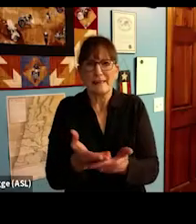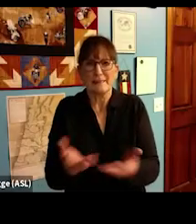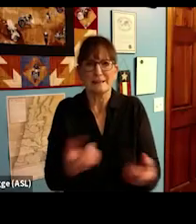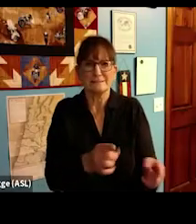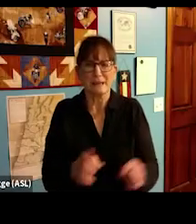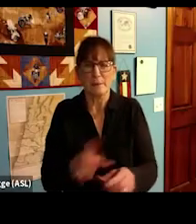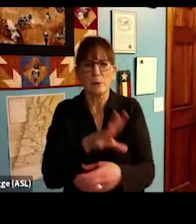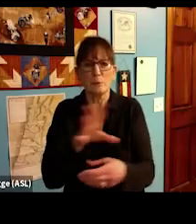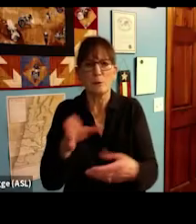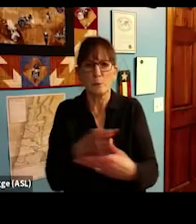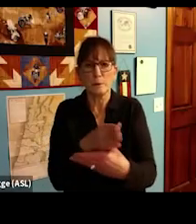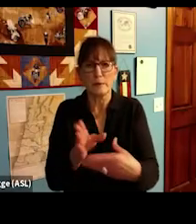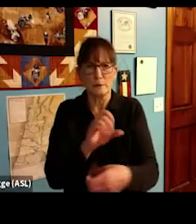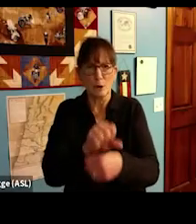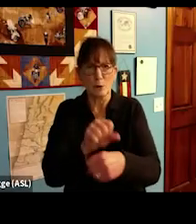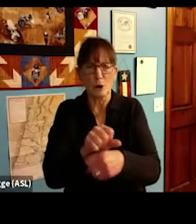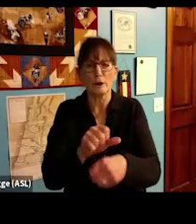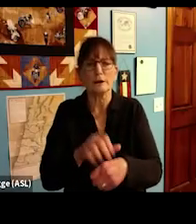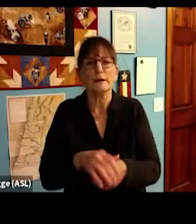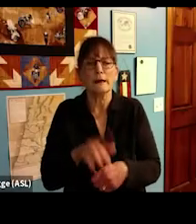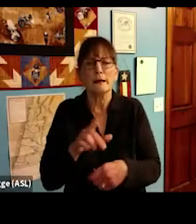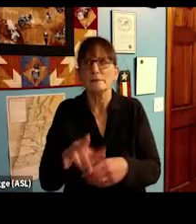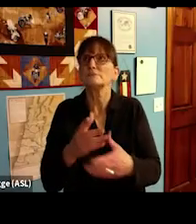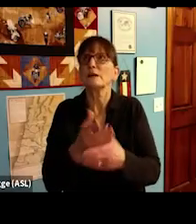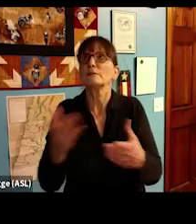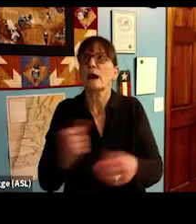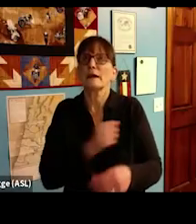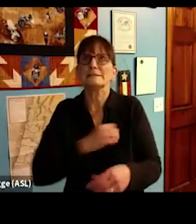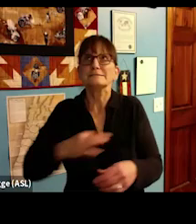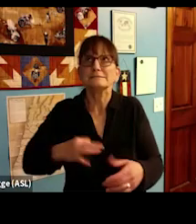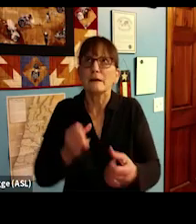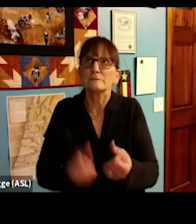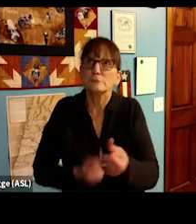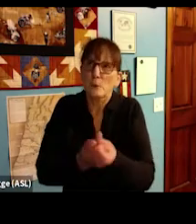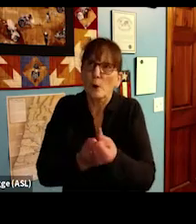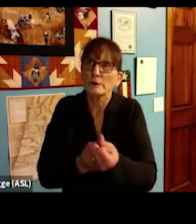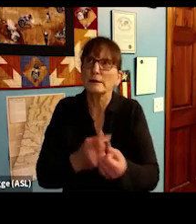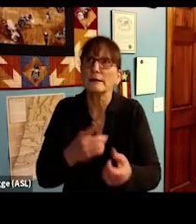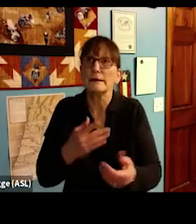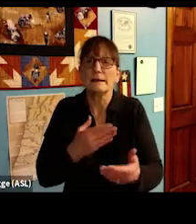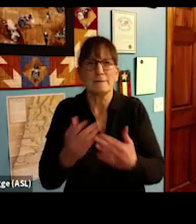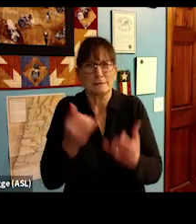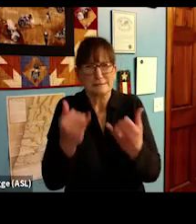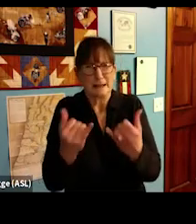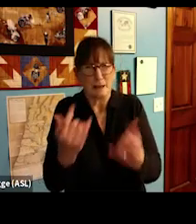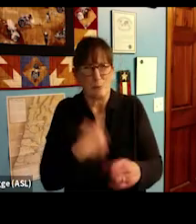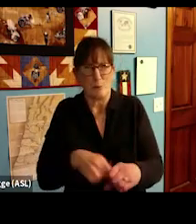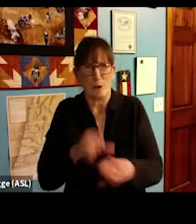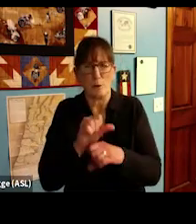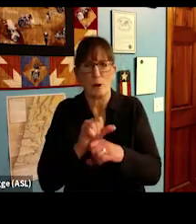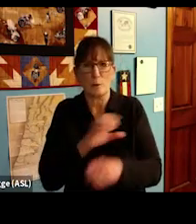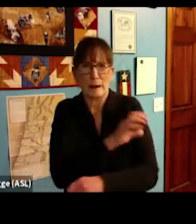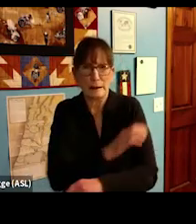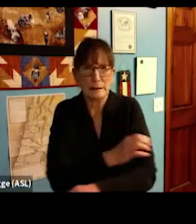por lo que no va en ambas direcciones con ese acceso. Si tienen acceso a la eFolder, pueden obtener acceso a ERE.